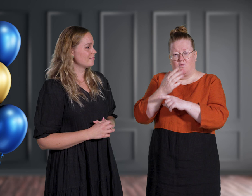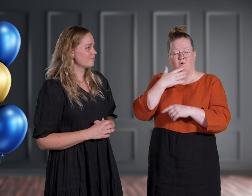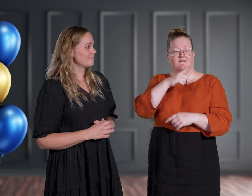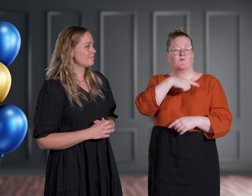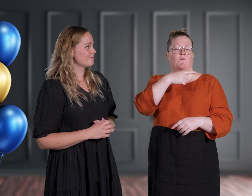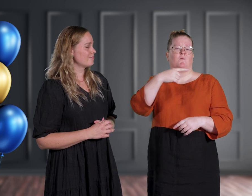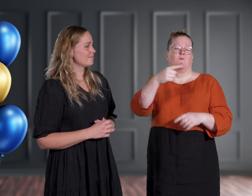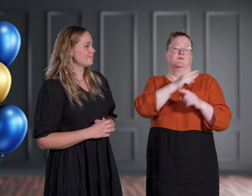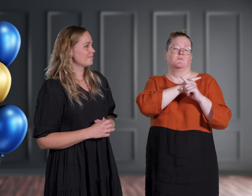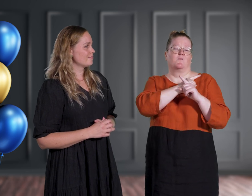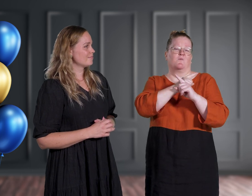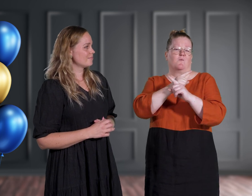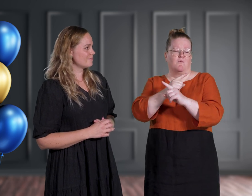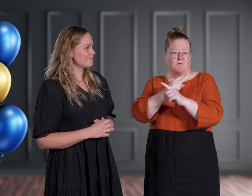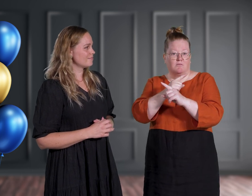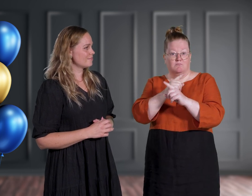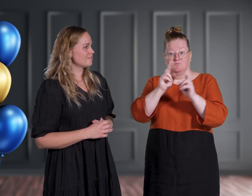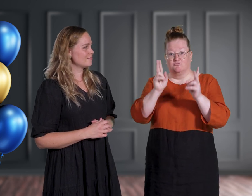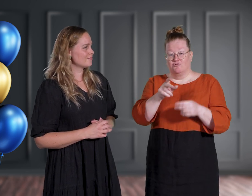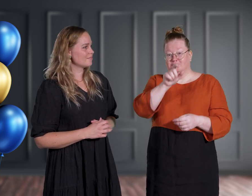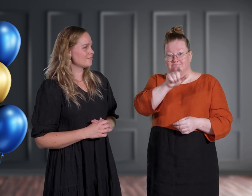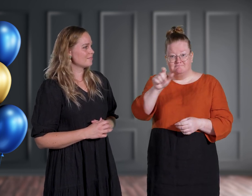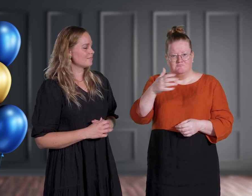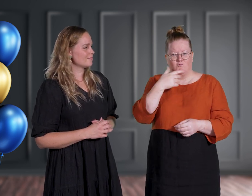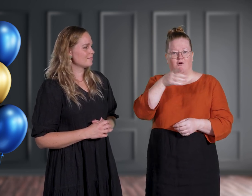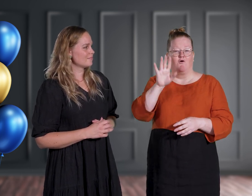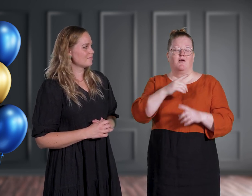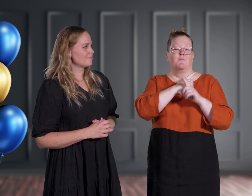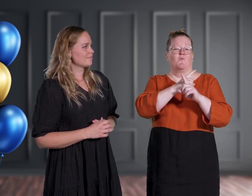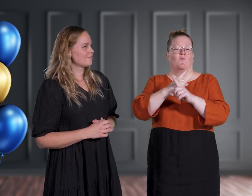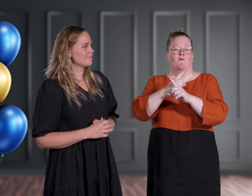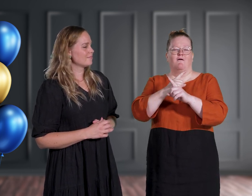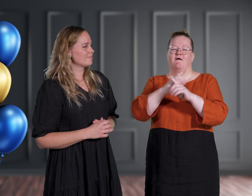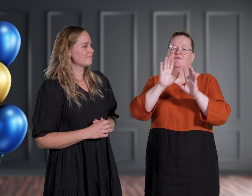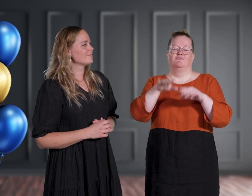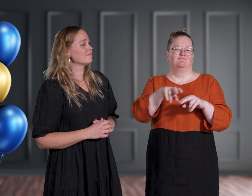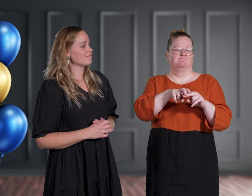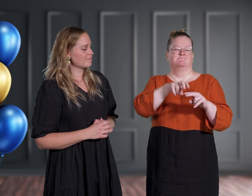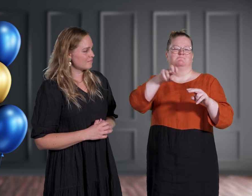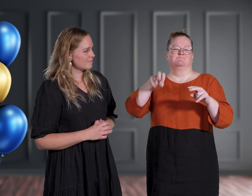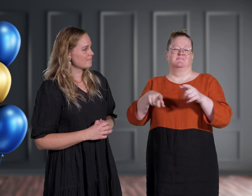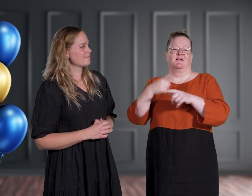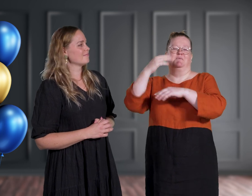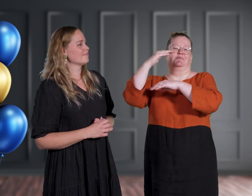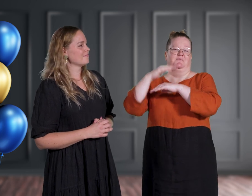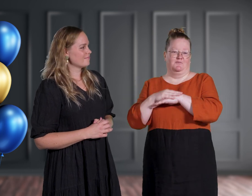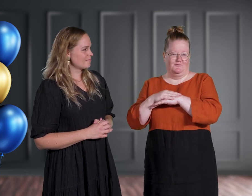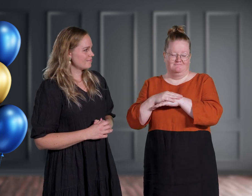tai olleet jo vuosia mukana, tai jääneet toiminnasta pois.